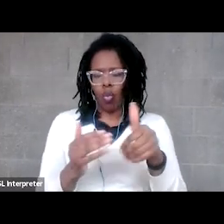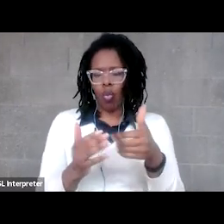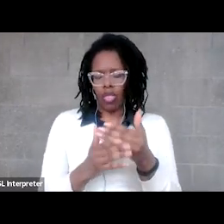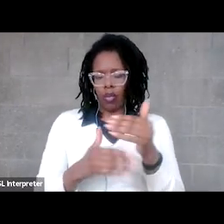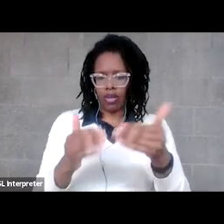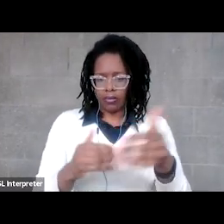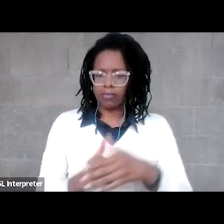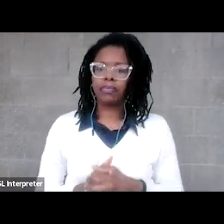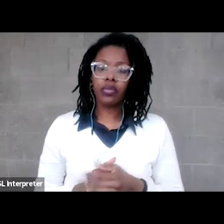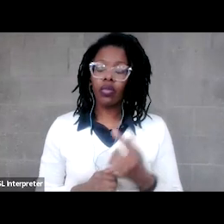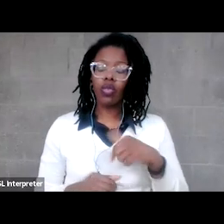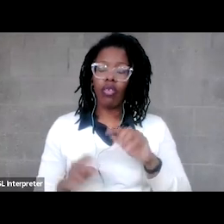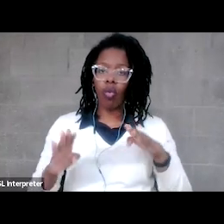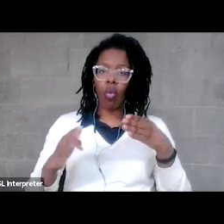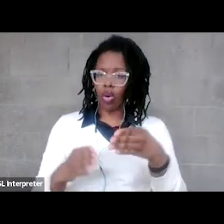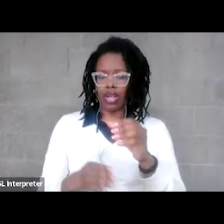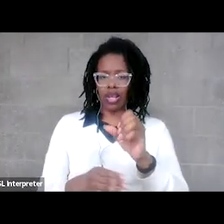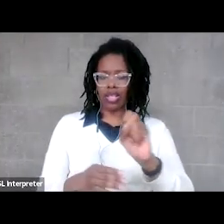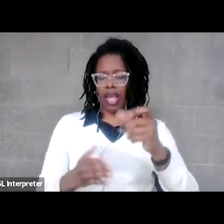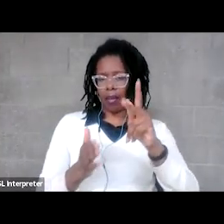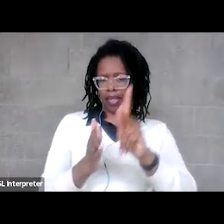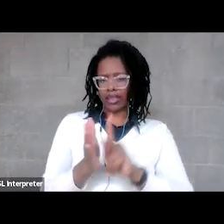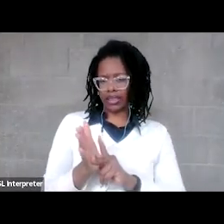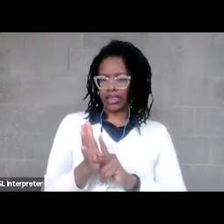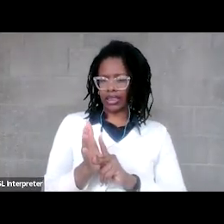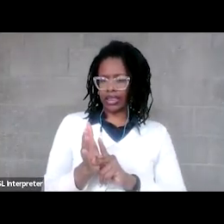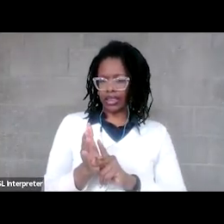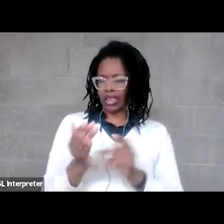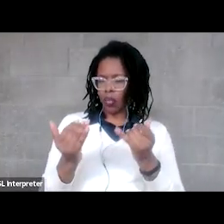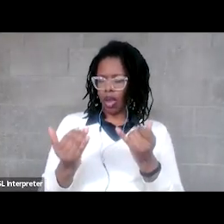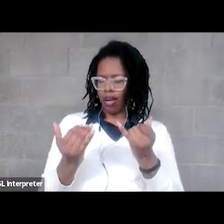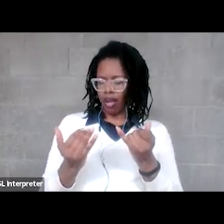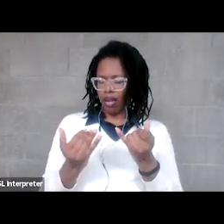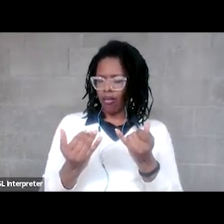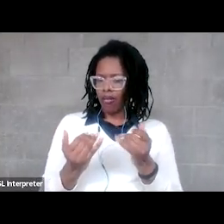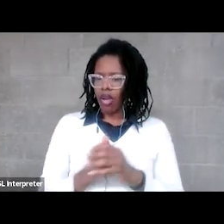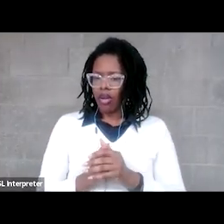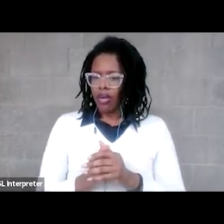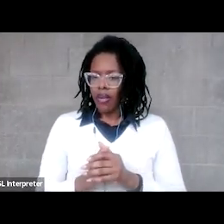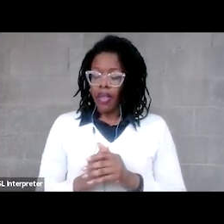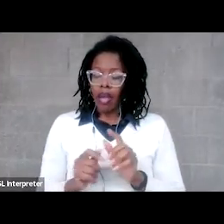en las políticas de la SSA durante este webinar, pero solo una nota de que DDS,